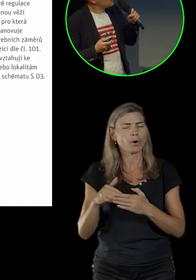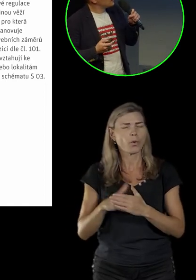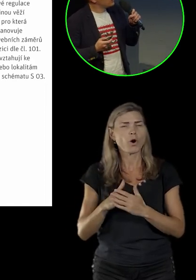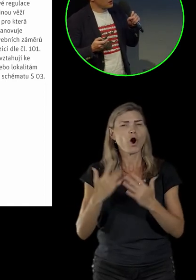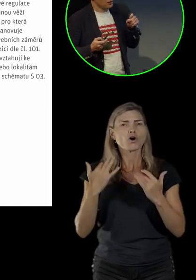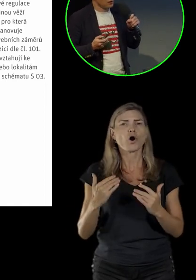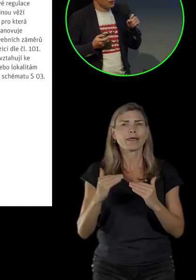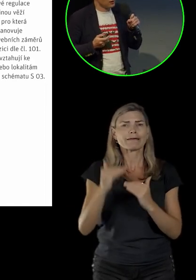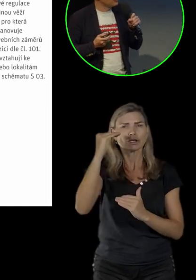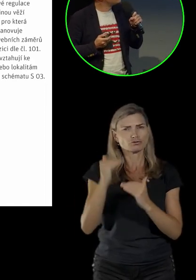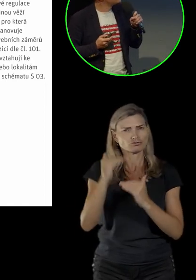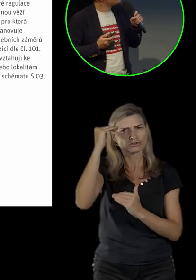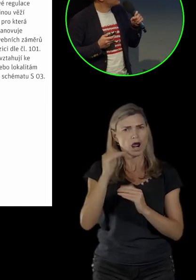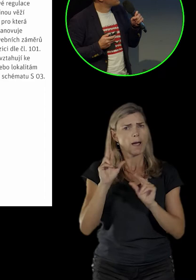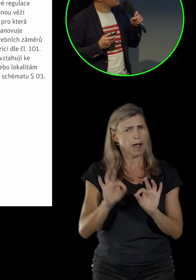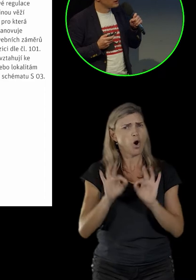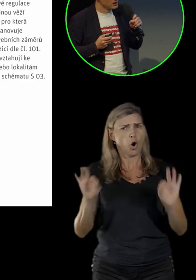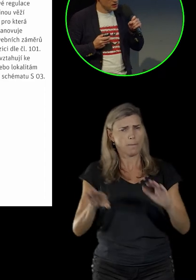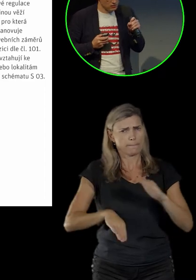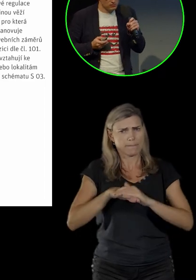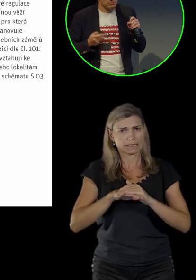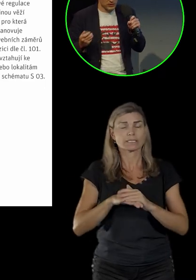Myslíme si, že i vyšší domy k Praze patří.